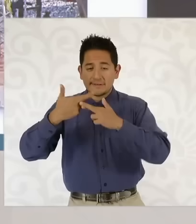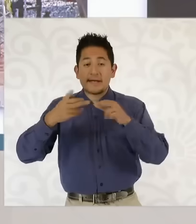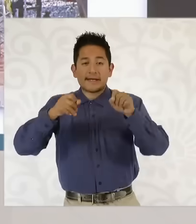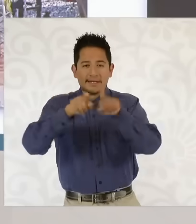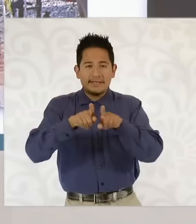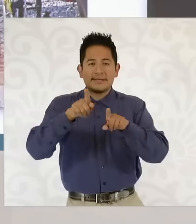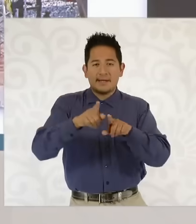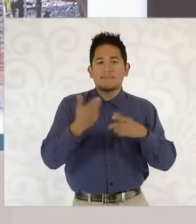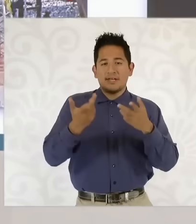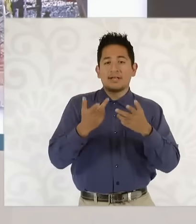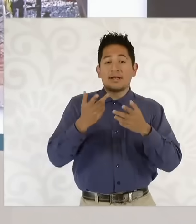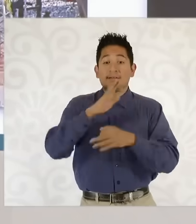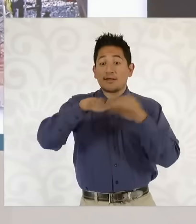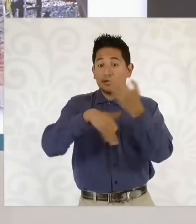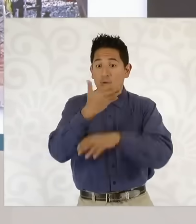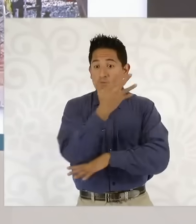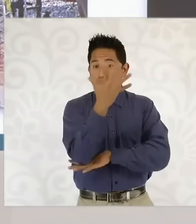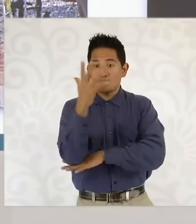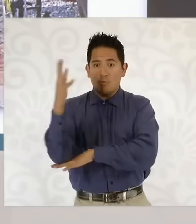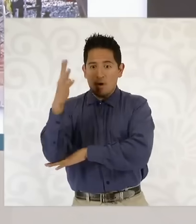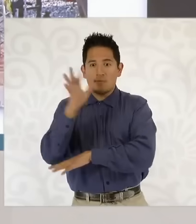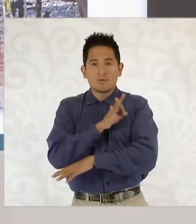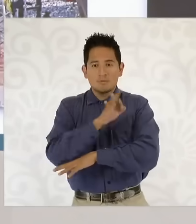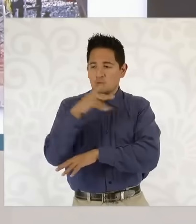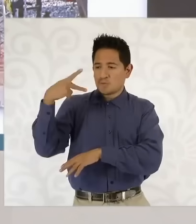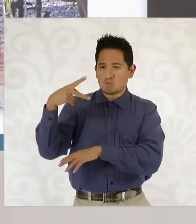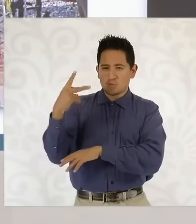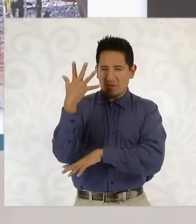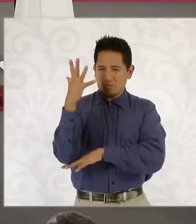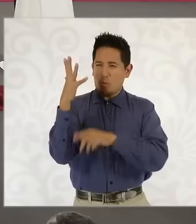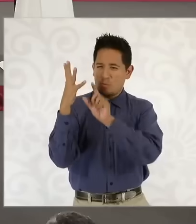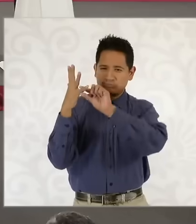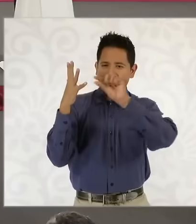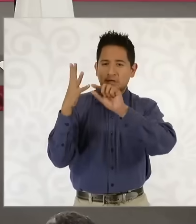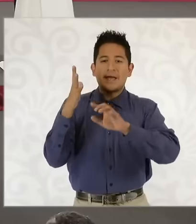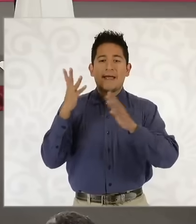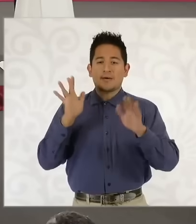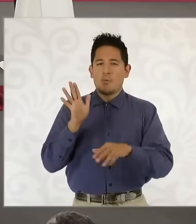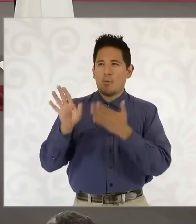de las ramas que no estén tocando nuestras líneas de transmisión. Adelante, por favor. ¿Qué tiene